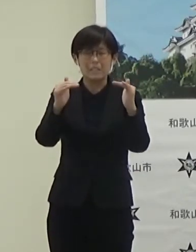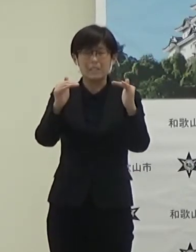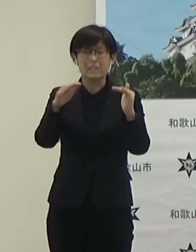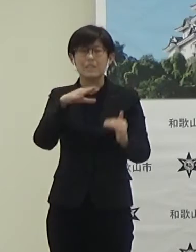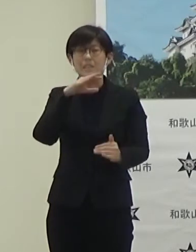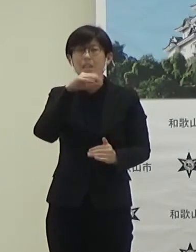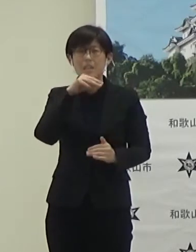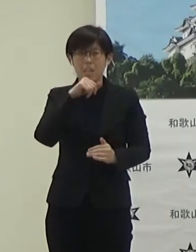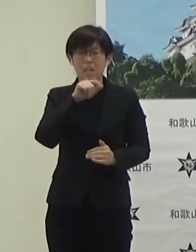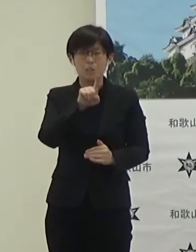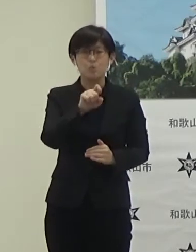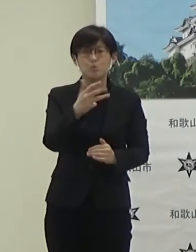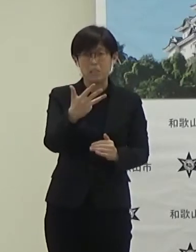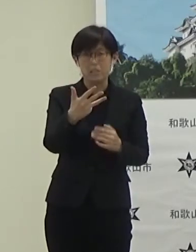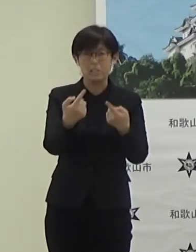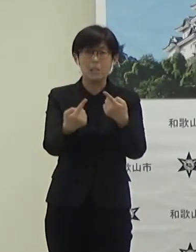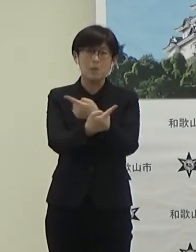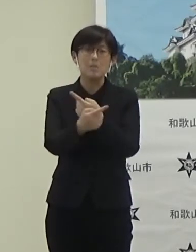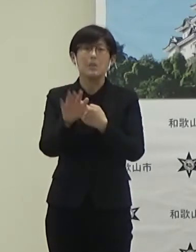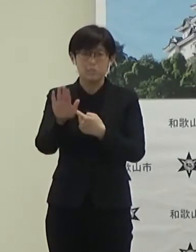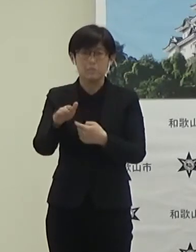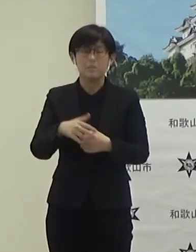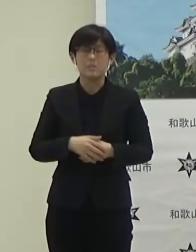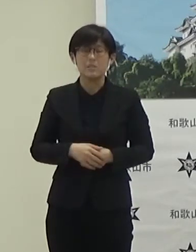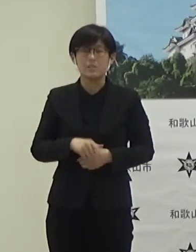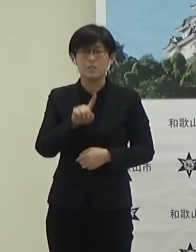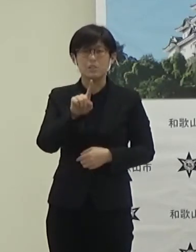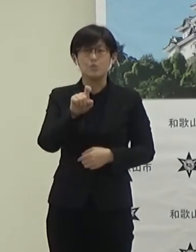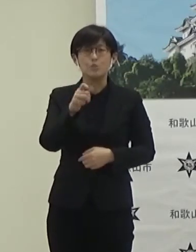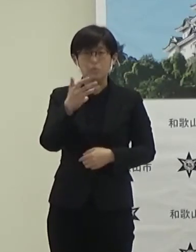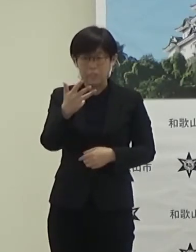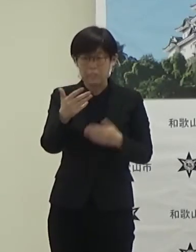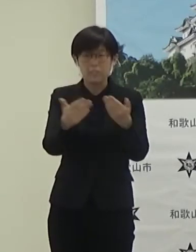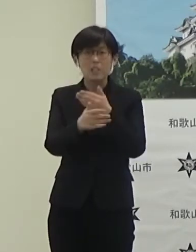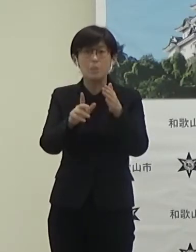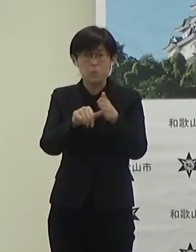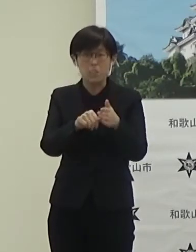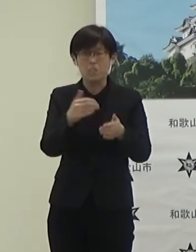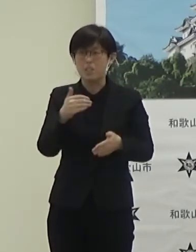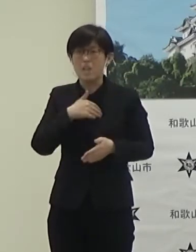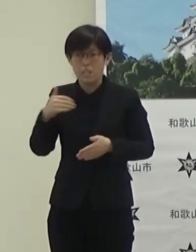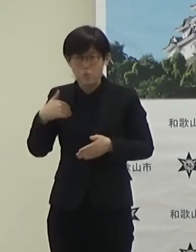18歳でできることとできない ことがあるんですけども、できることの中に